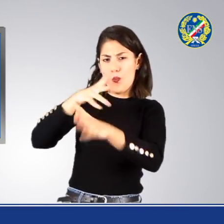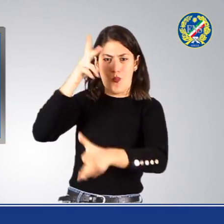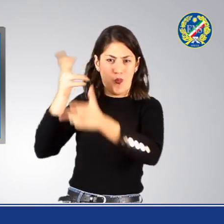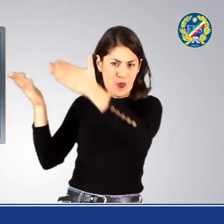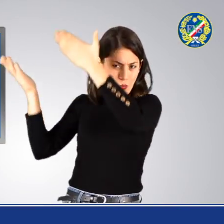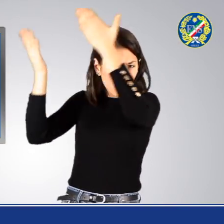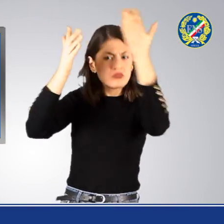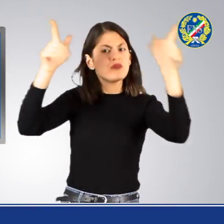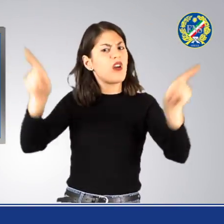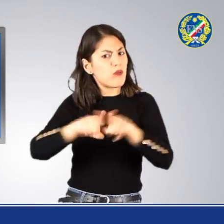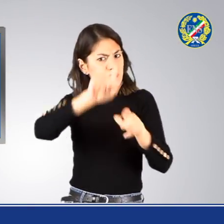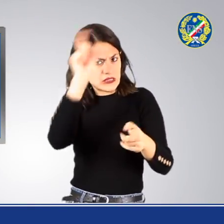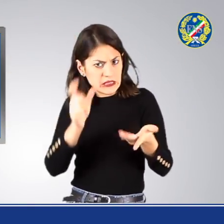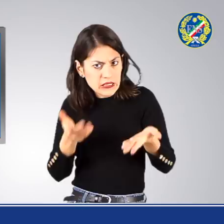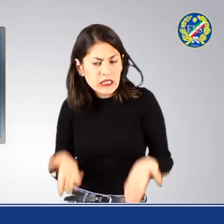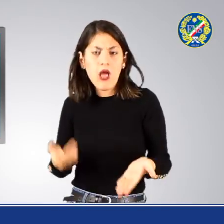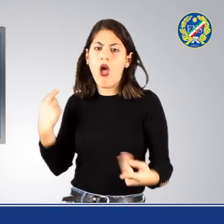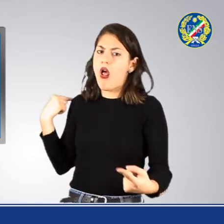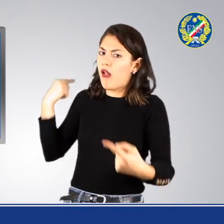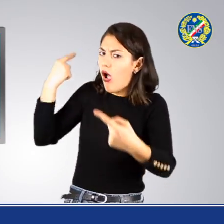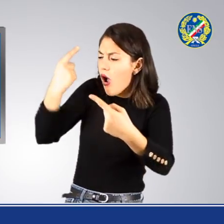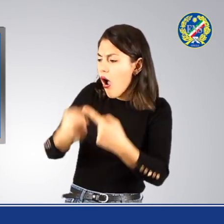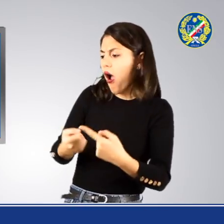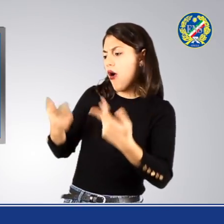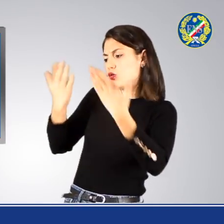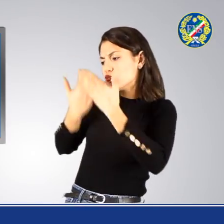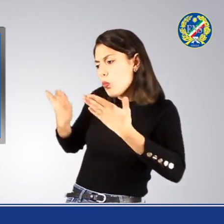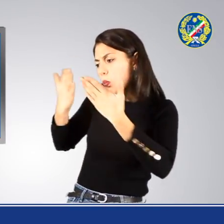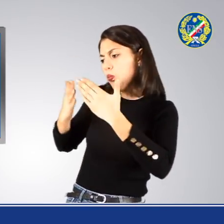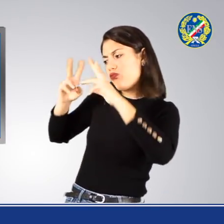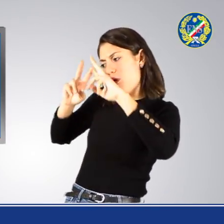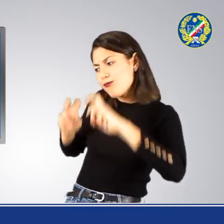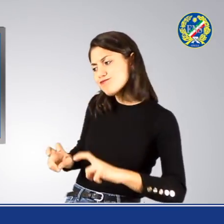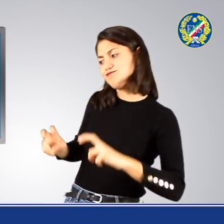in uso e la maggior parte dei Paesi negli anni si è dotata di strumenti legislativi nazionali volti a tutelare,